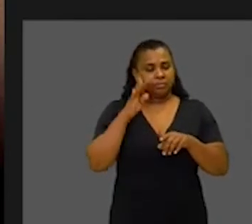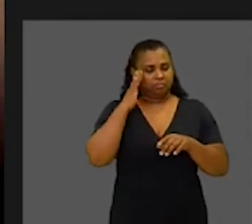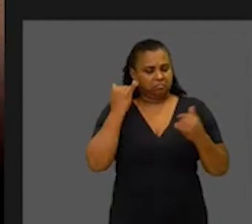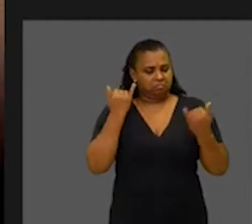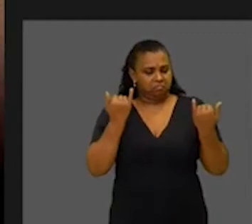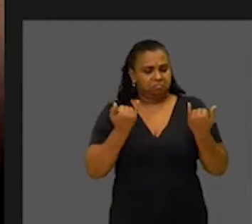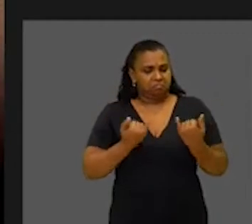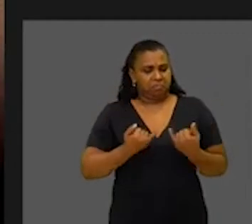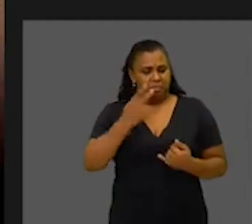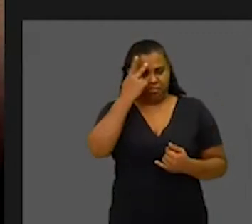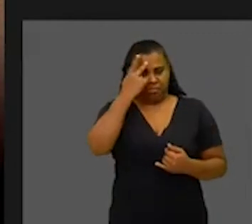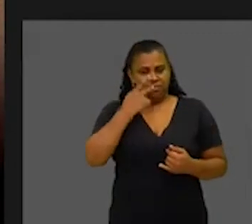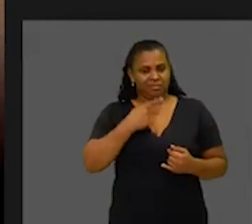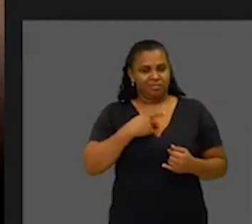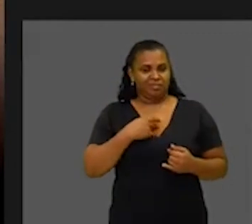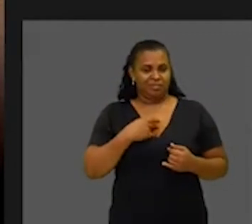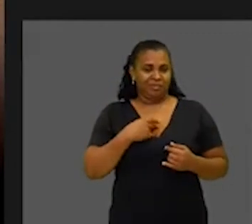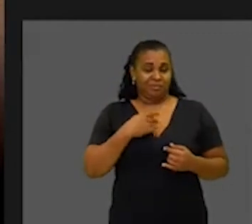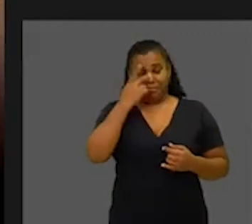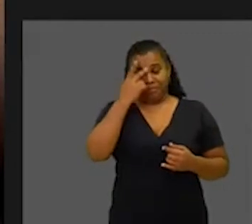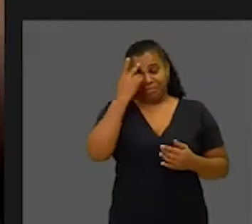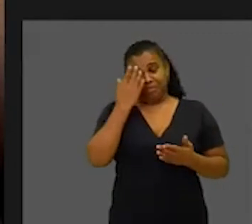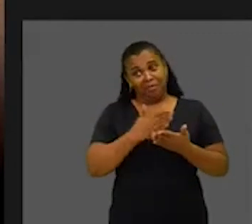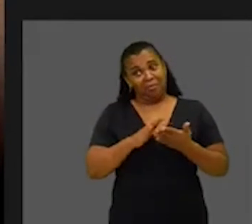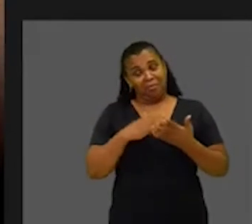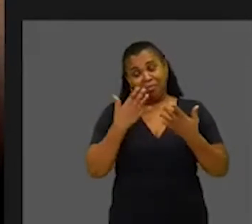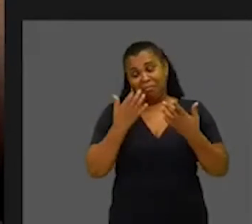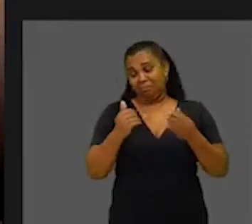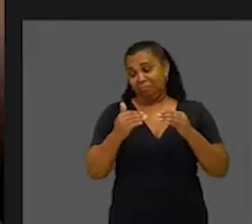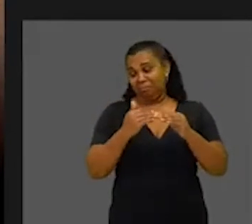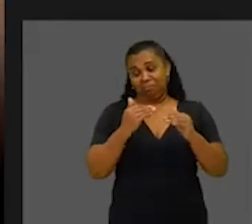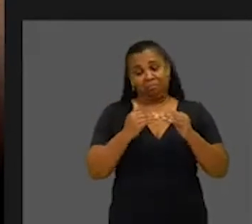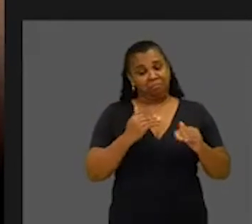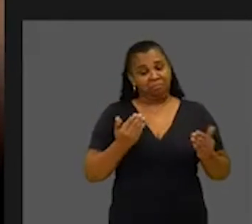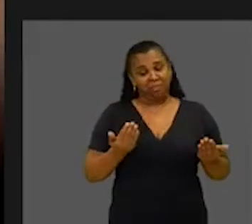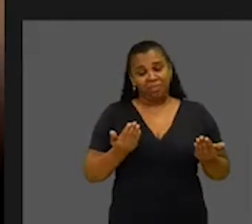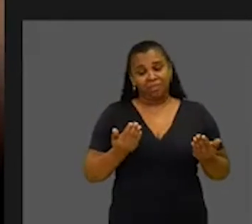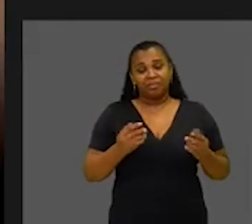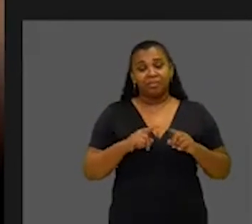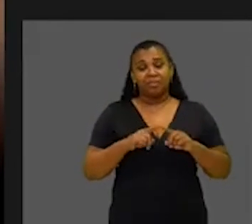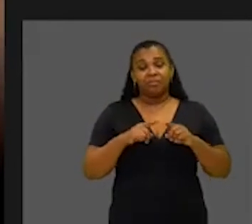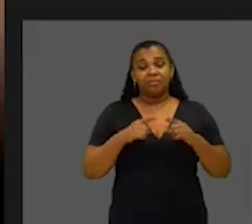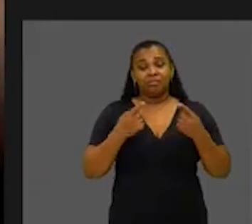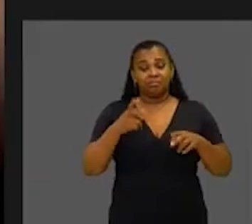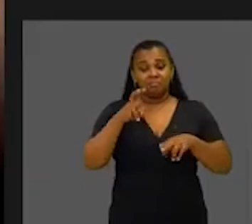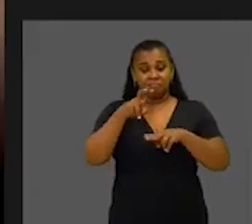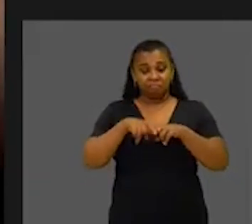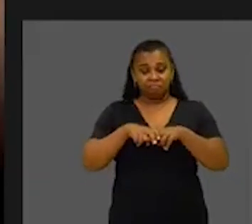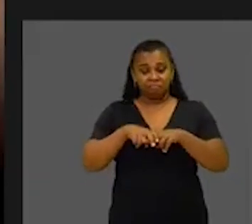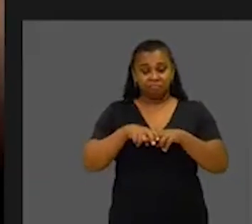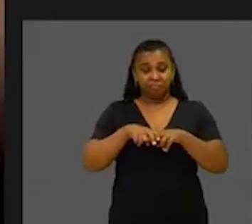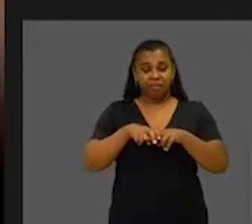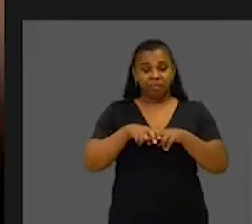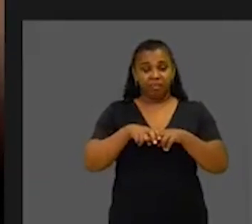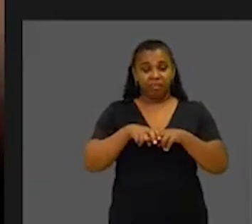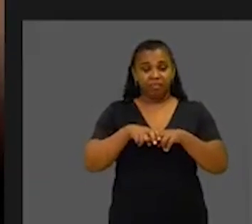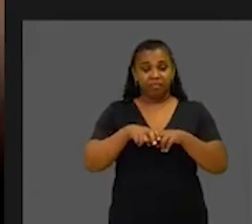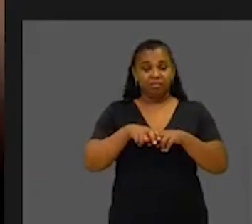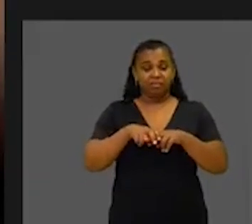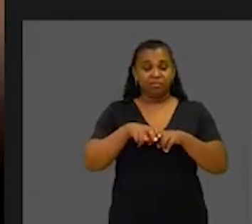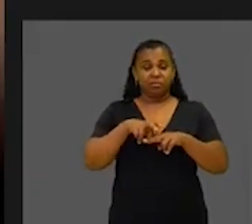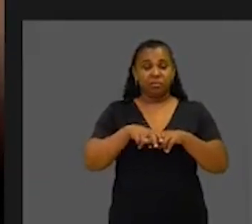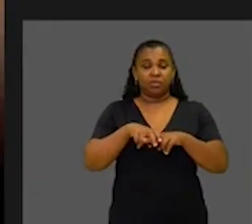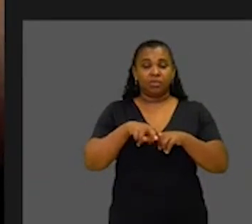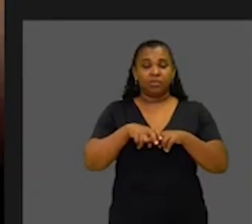talvez seja um pouco polêmico mas é eu tô sentada numa cadeira uma poltrona e atrás de mim tem